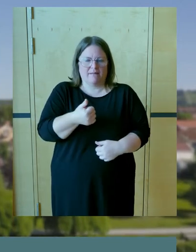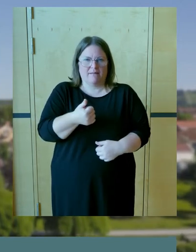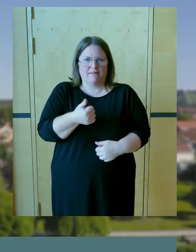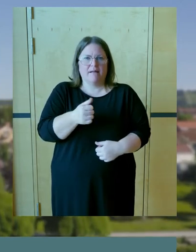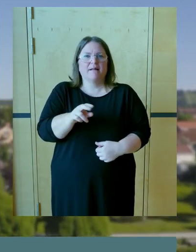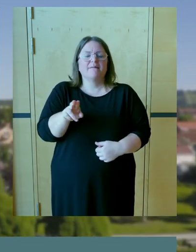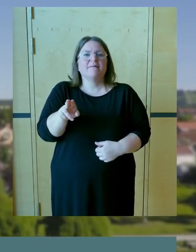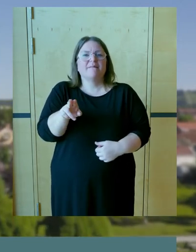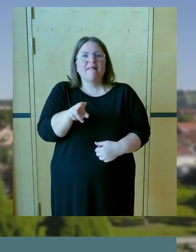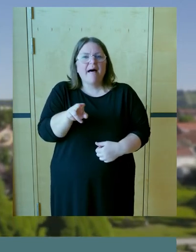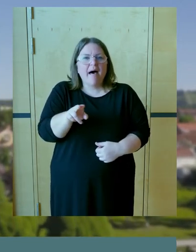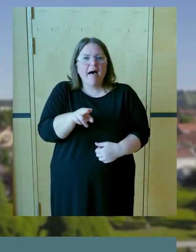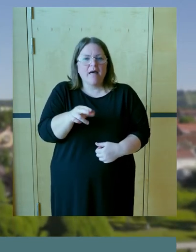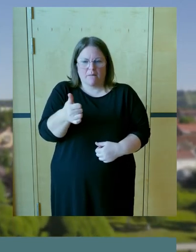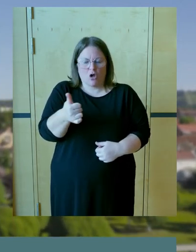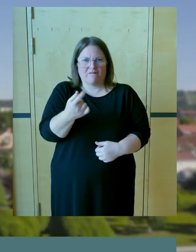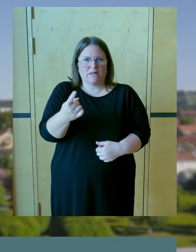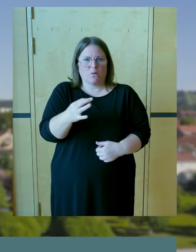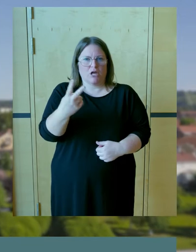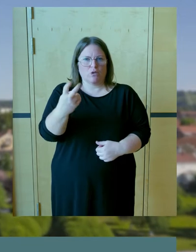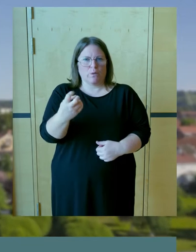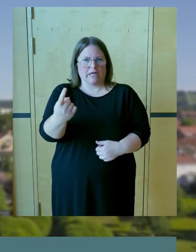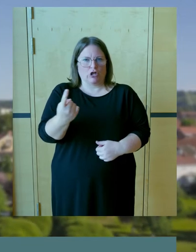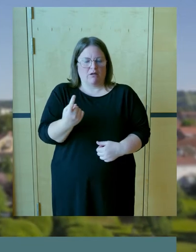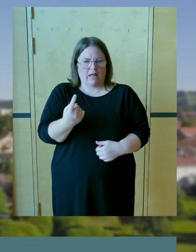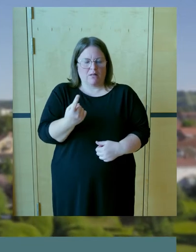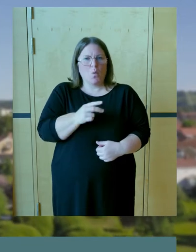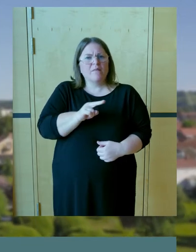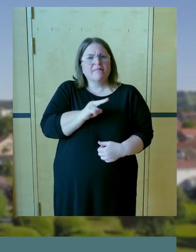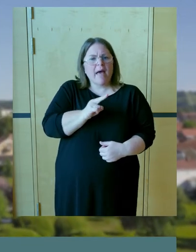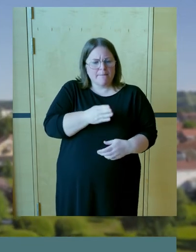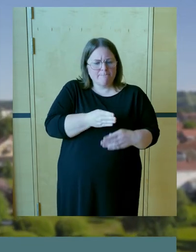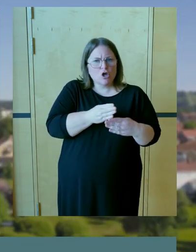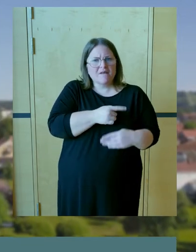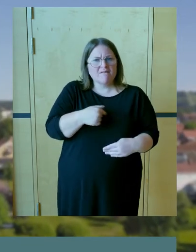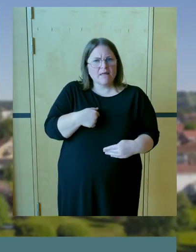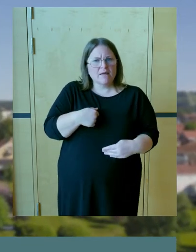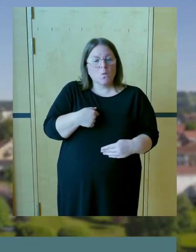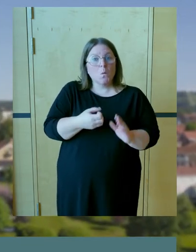Hur bygger för att matcha behoven från behovet uppstår gradvis de ens att det uppstår från en natt till en annan